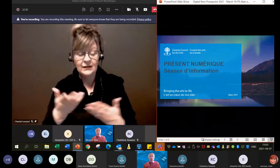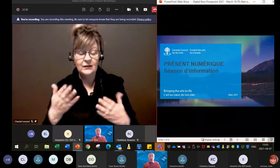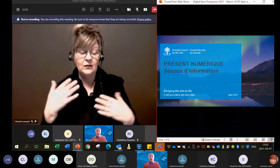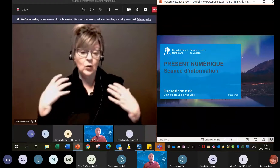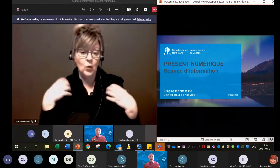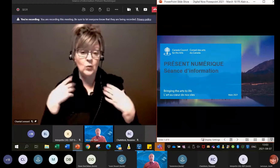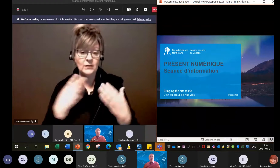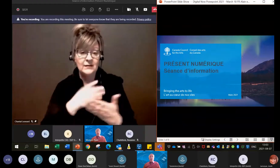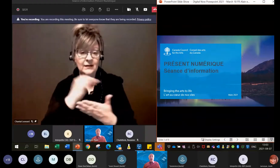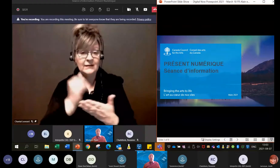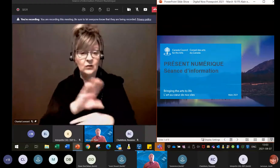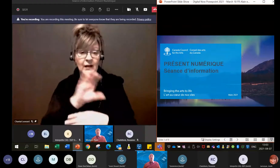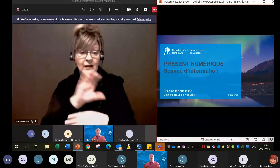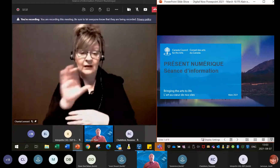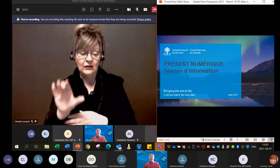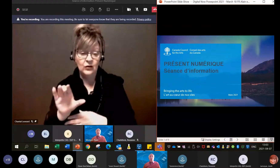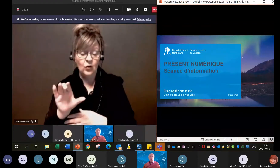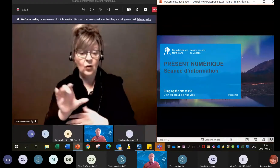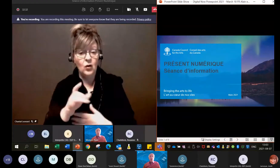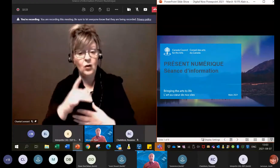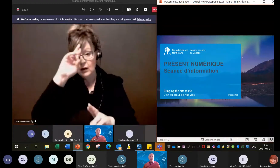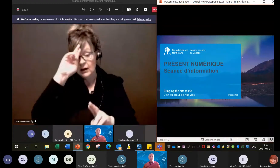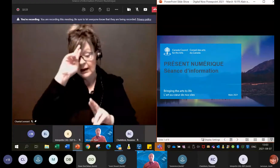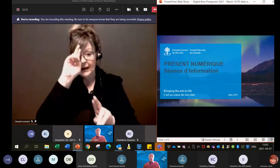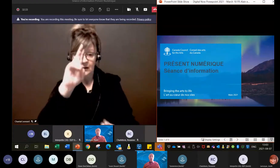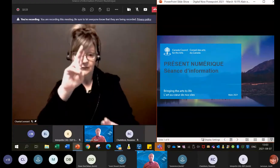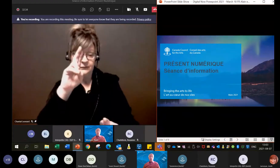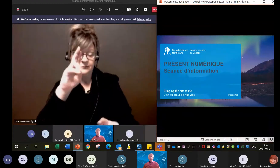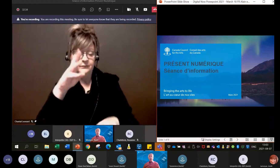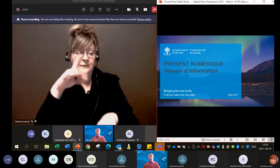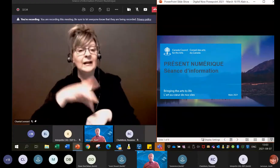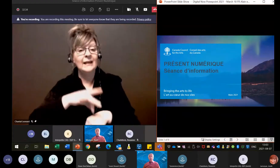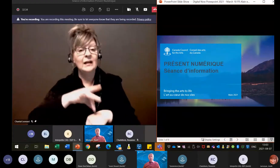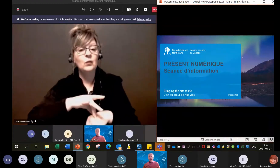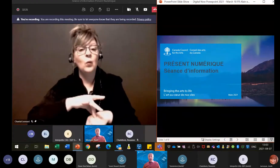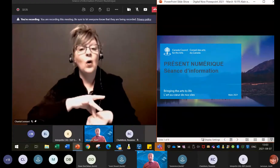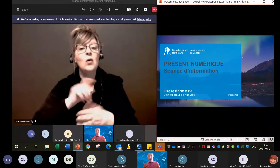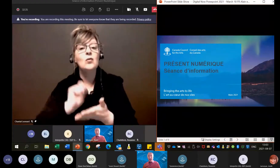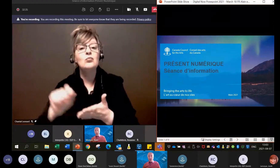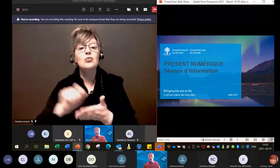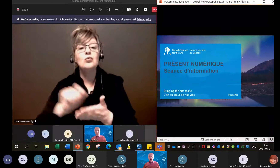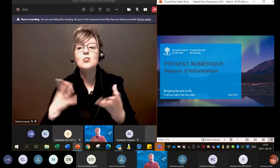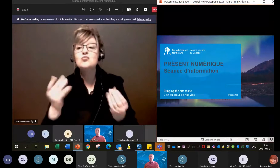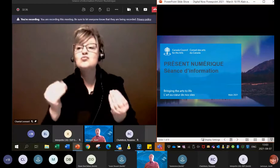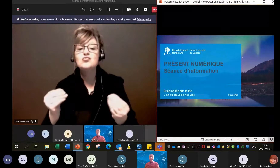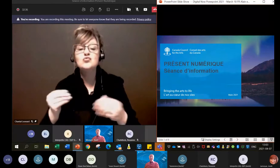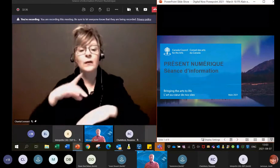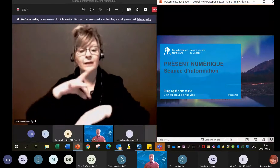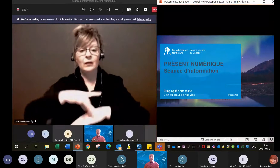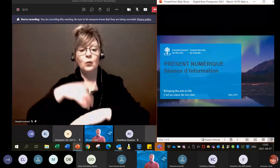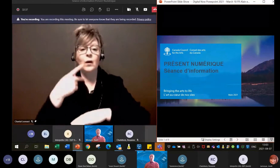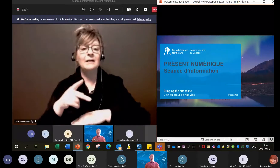Canada reconnaît que le territoire sur lequel nos bureaux sont situés est le